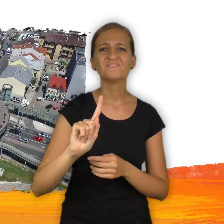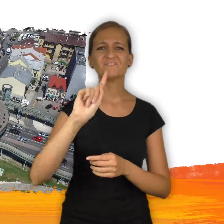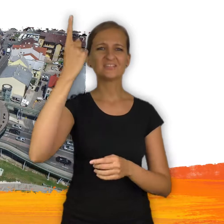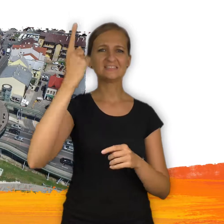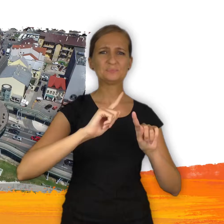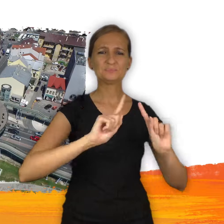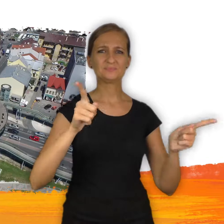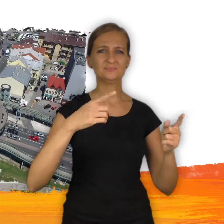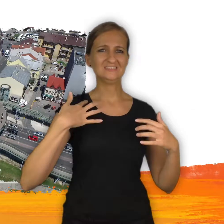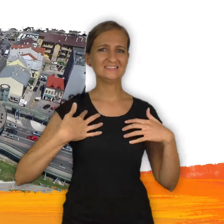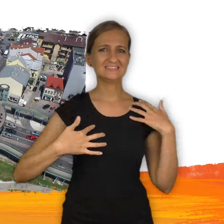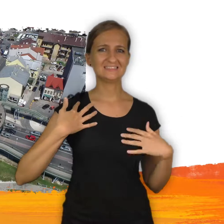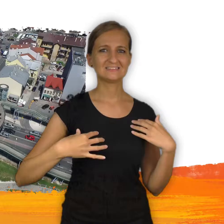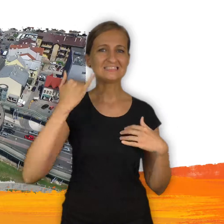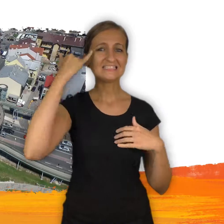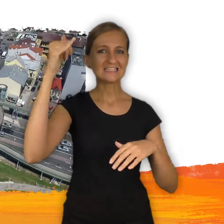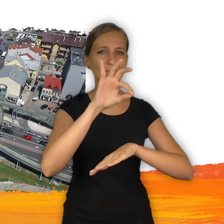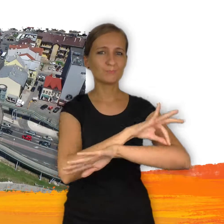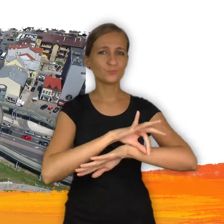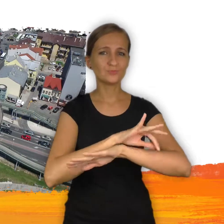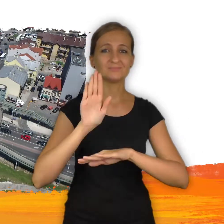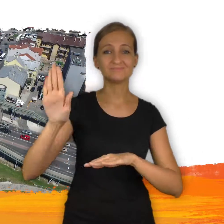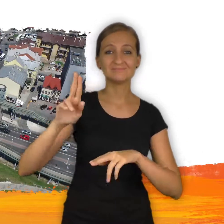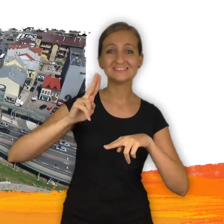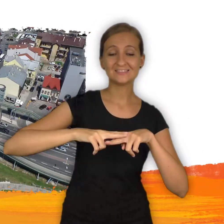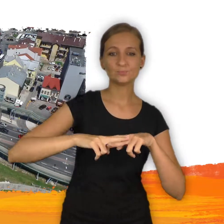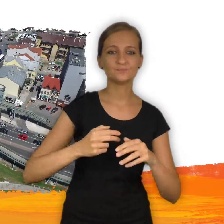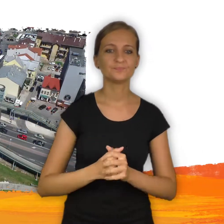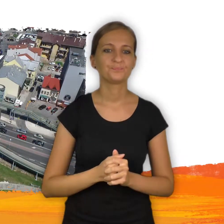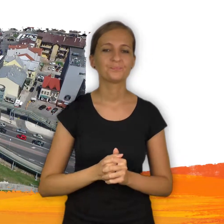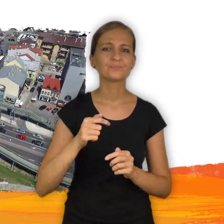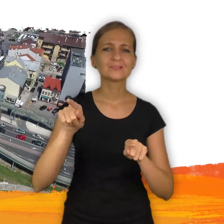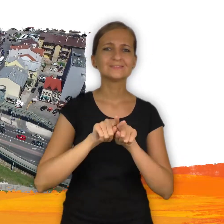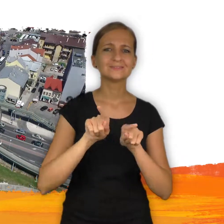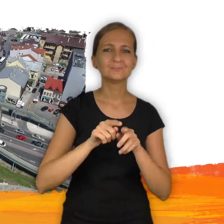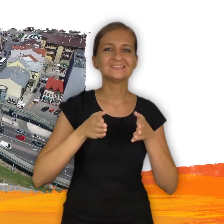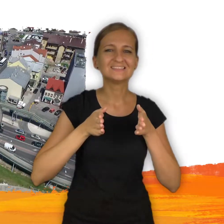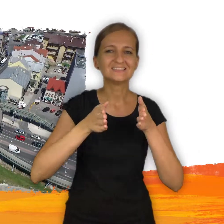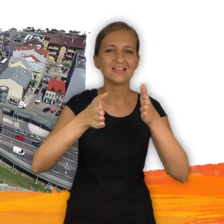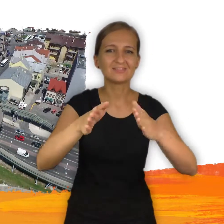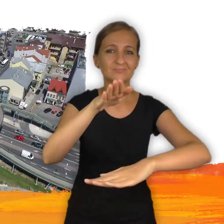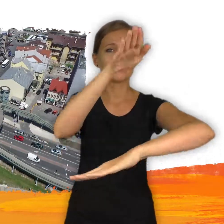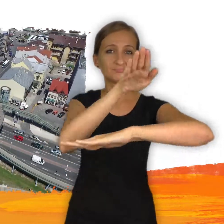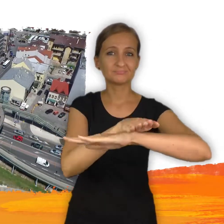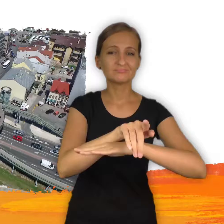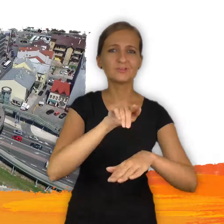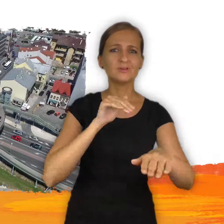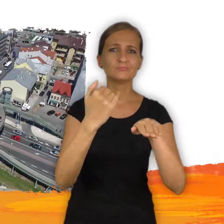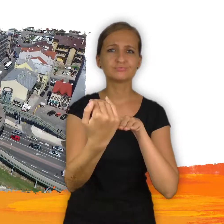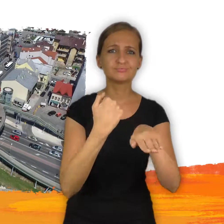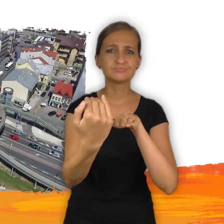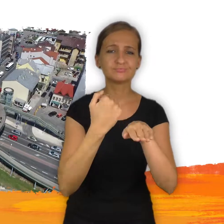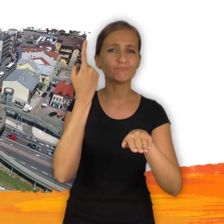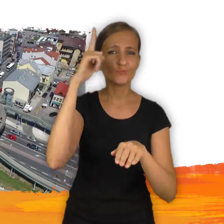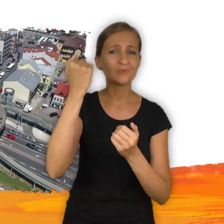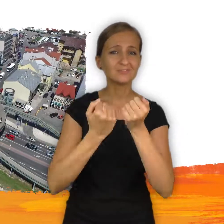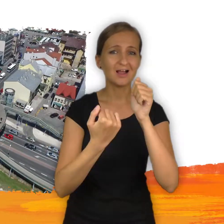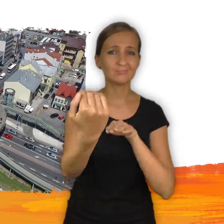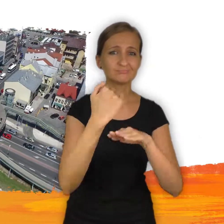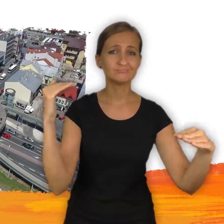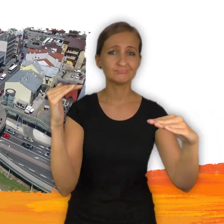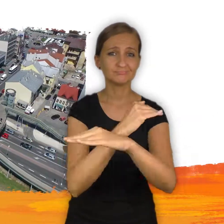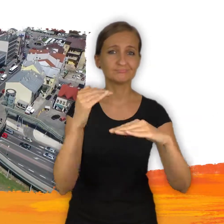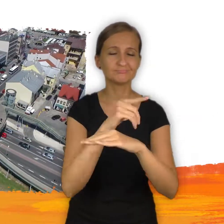Jedna z najoryginalniejszych konstrukcji w Rzeszowie, nad jednym z ruchliwych skrzyżowań.